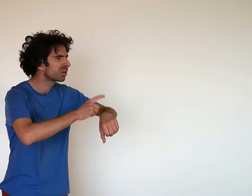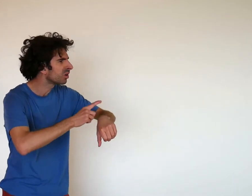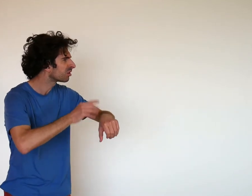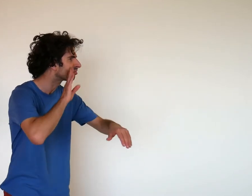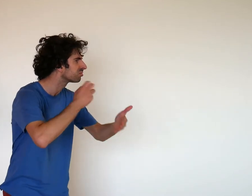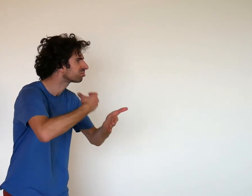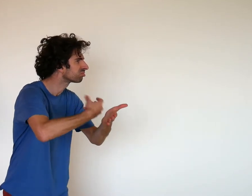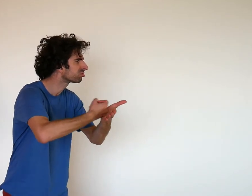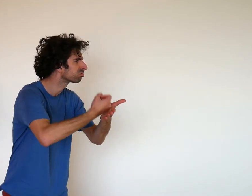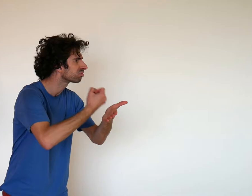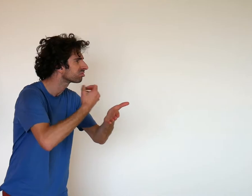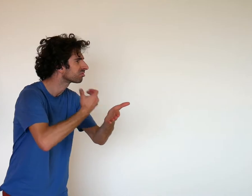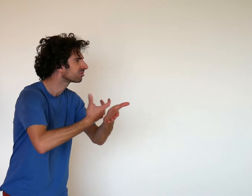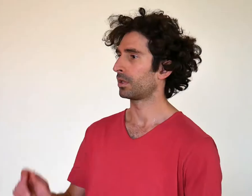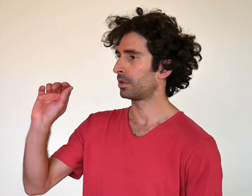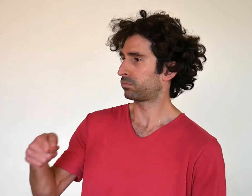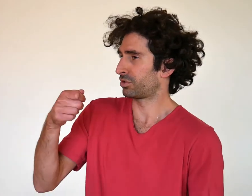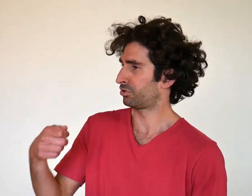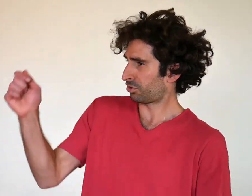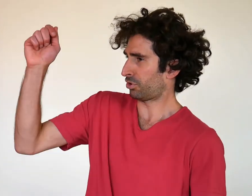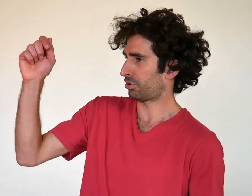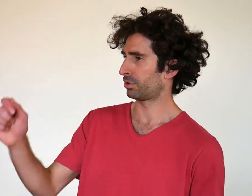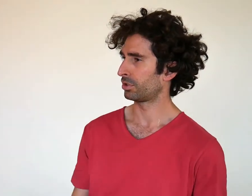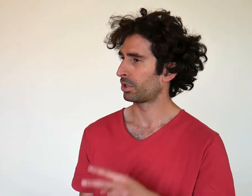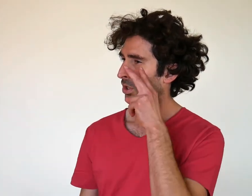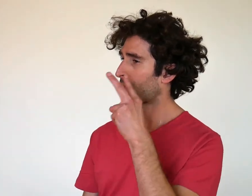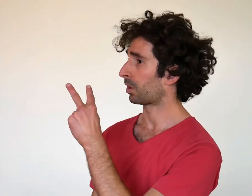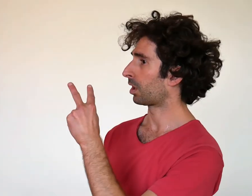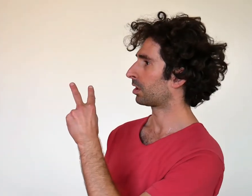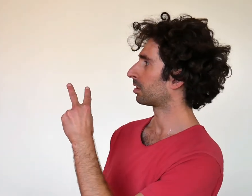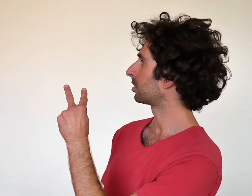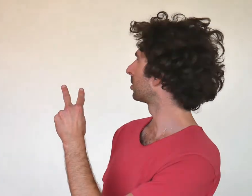Et les horaires ? STP, informe moi. Bien sûr ! Regarde...